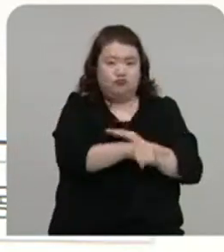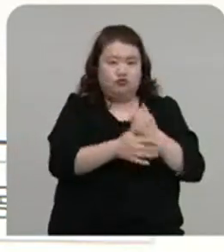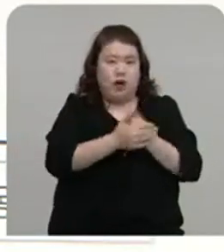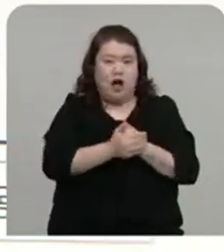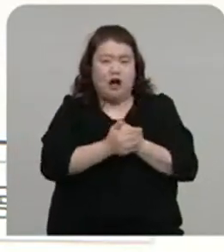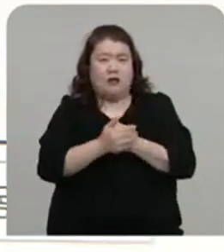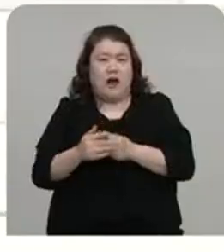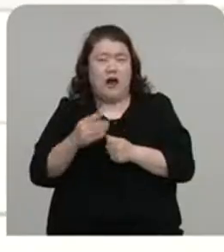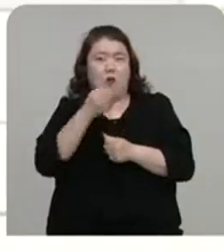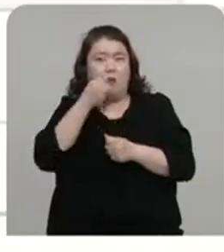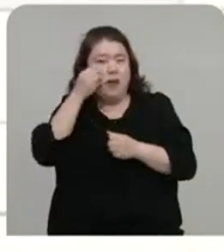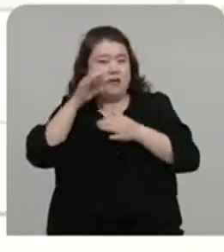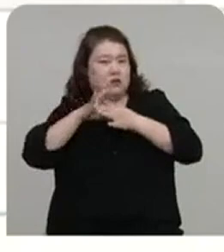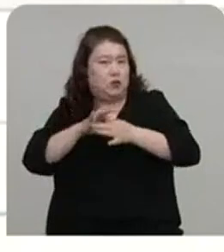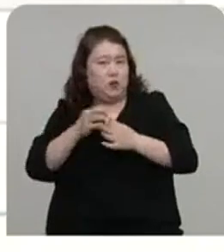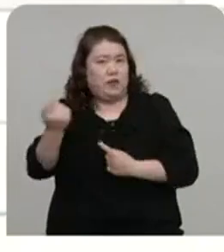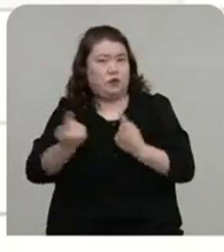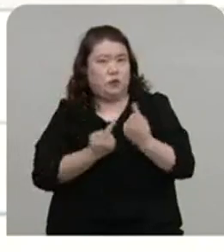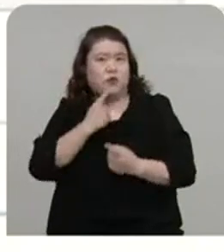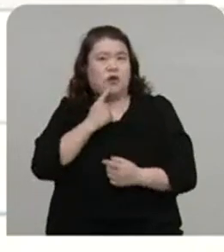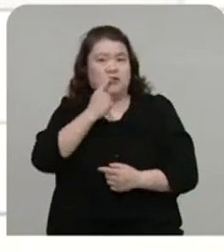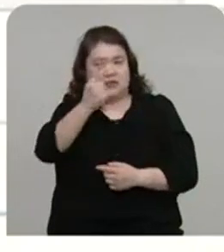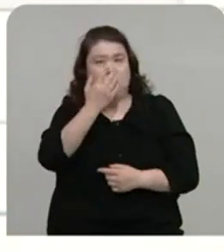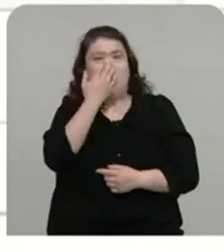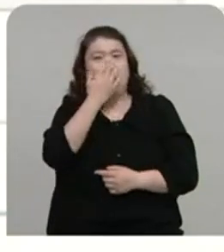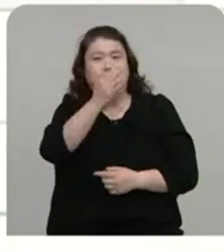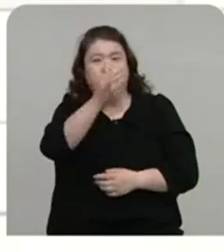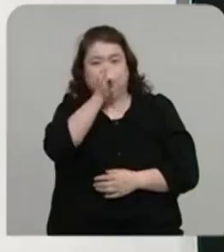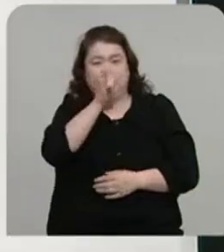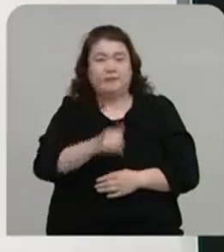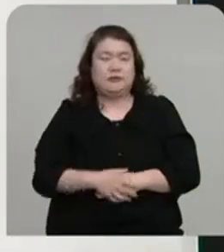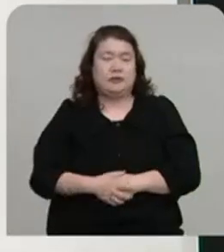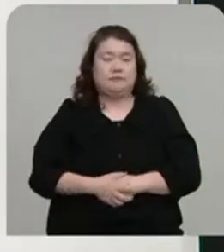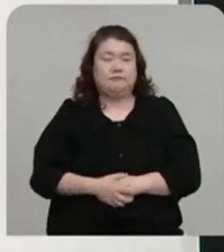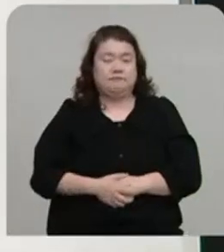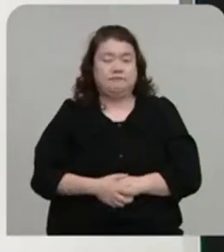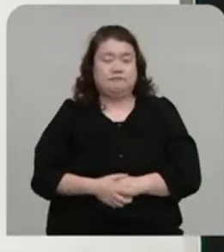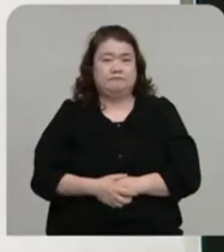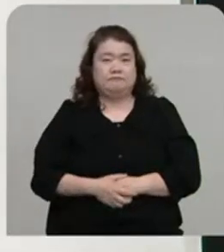집을 통해 조정을 신청할 수 있습니다. kbs 뉴스 서윤덕입니다.